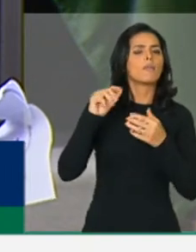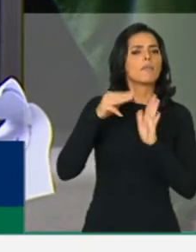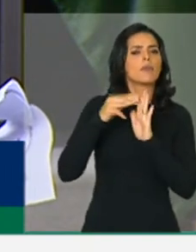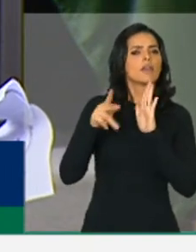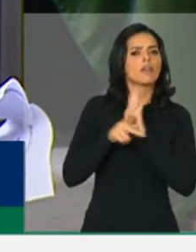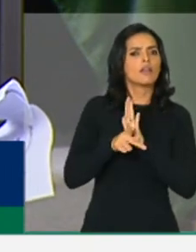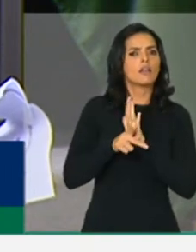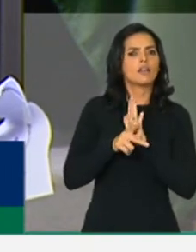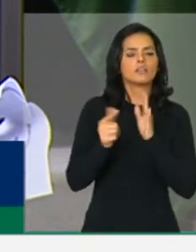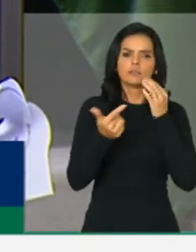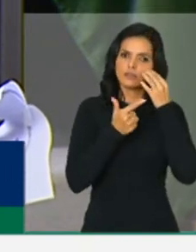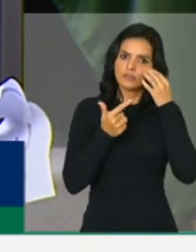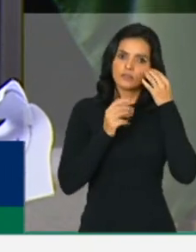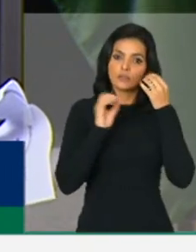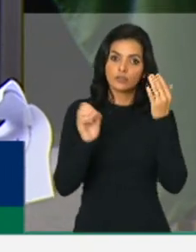QUALQUER PRINCÍPIO GERAL DO